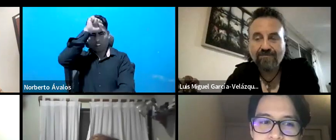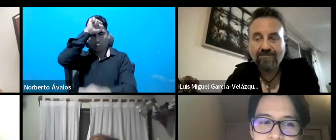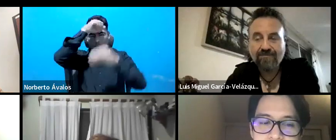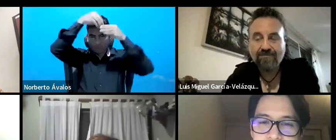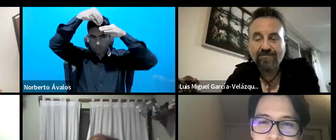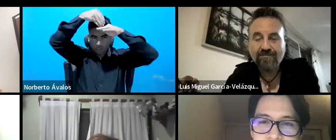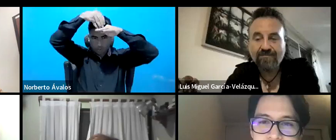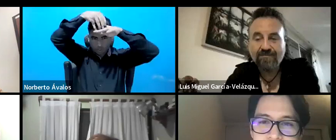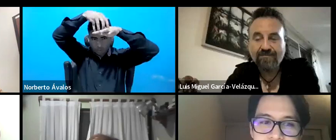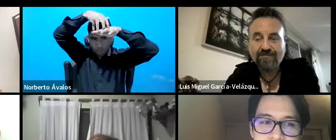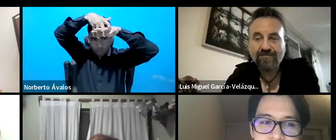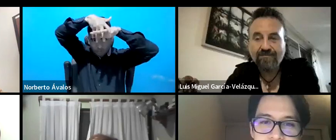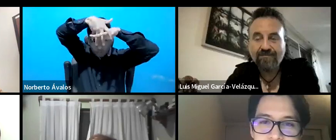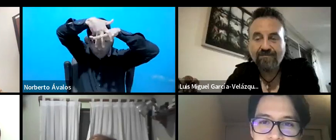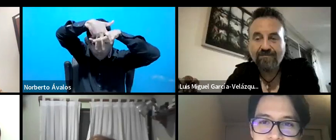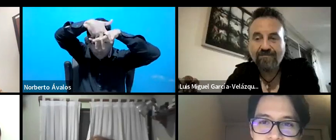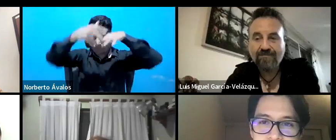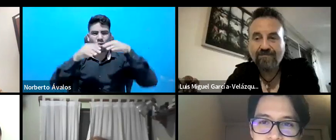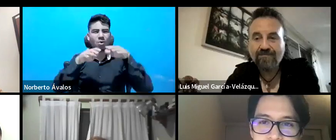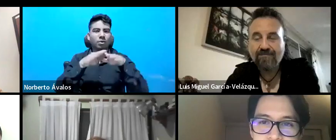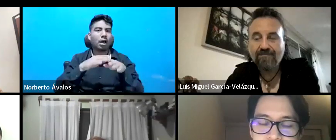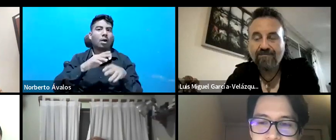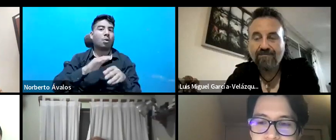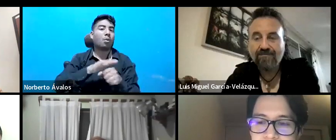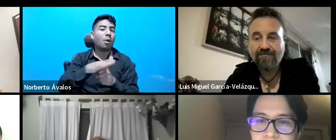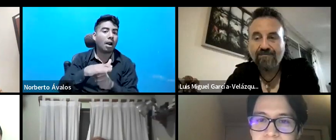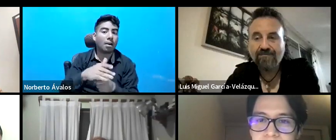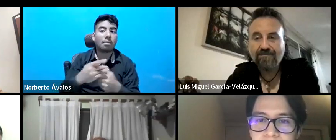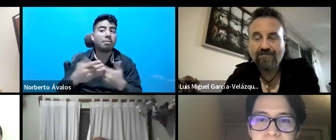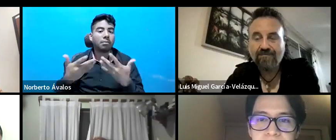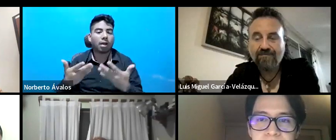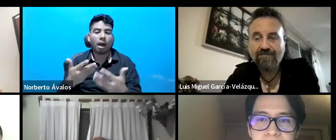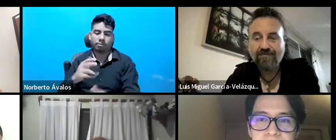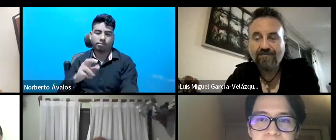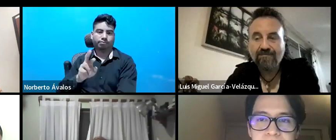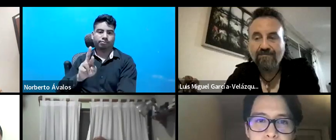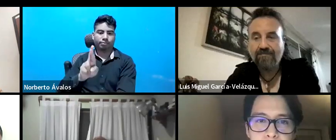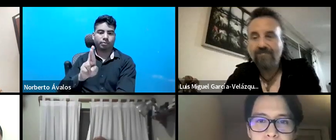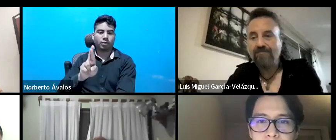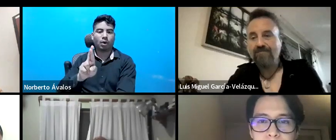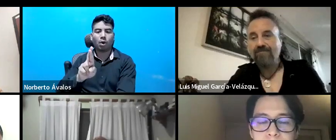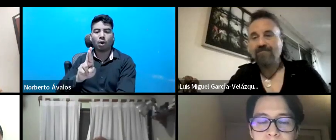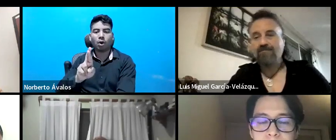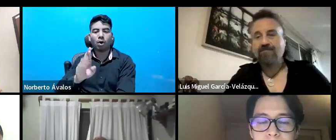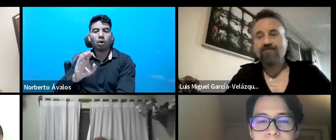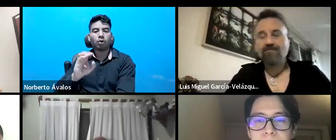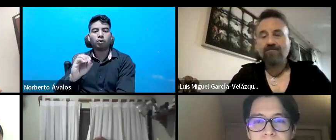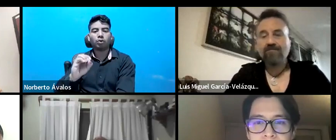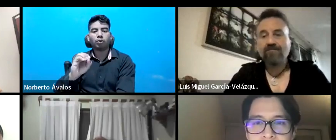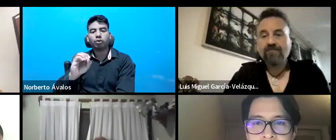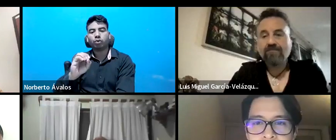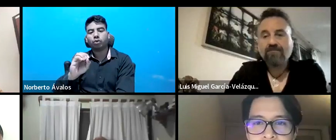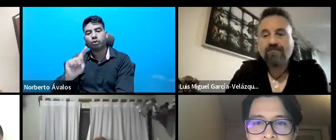A que Lo que Lo que este como autor, está